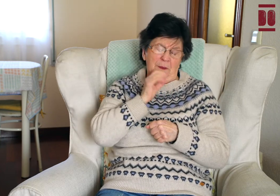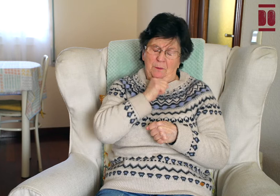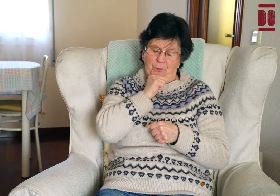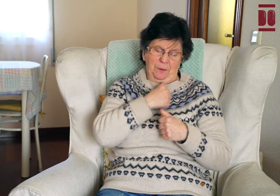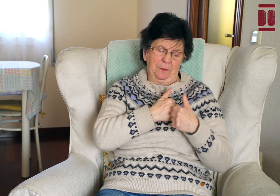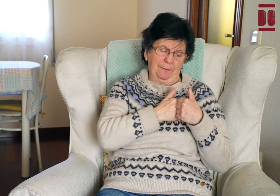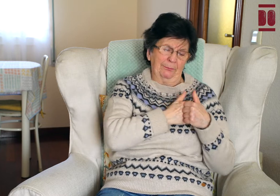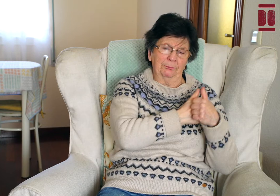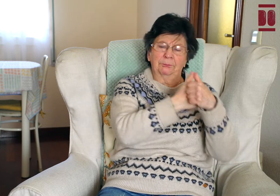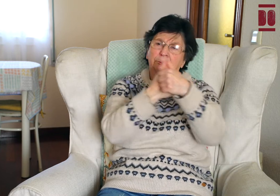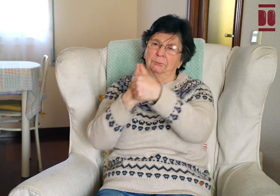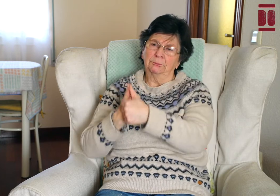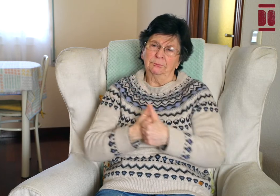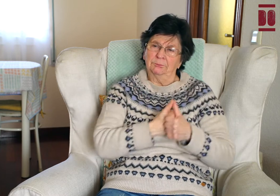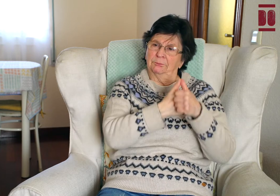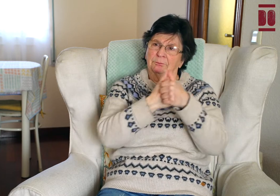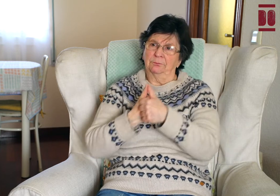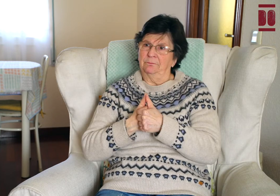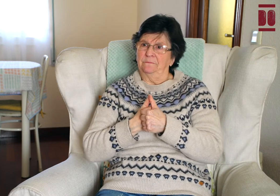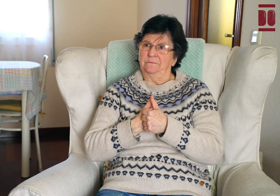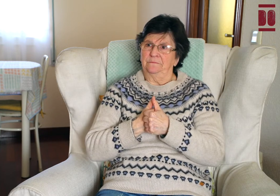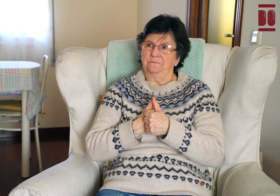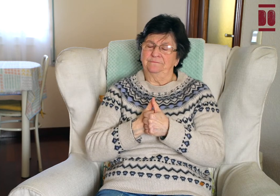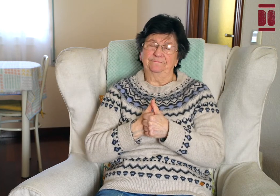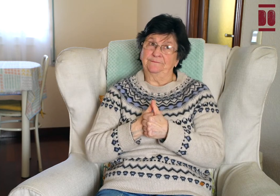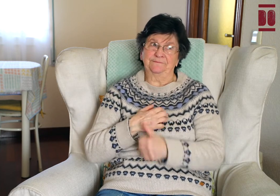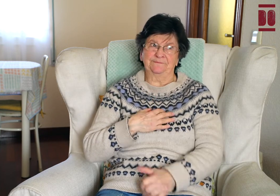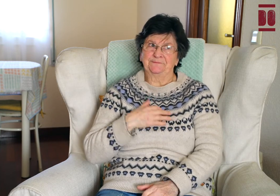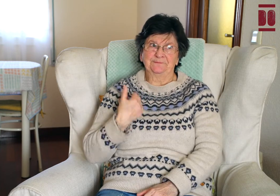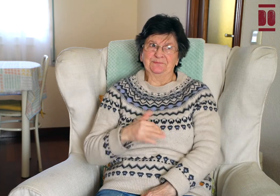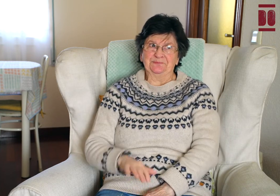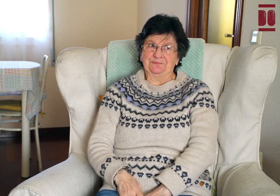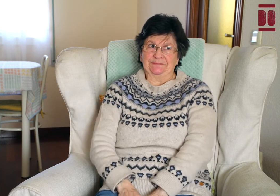y yo iba con mi abuela a todas partes. Uf. Fue difícil.